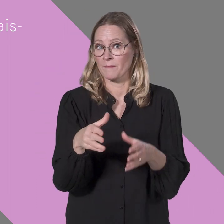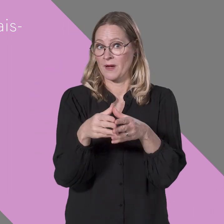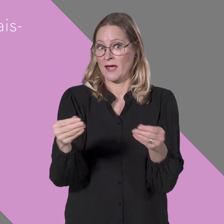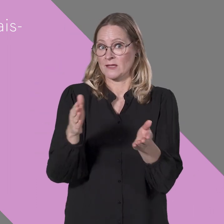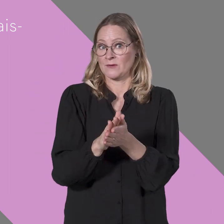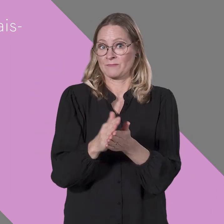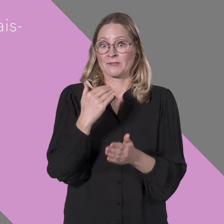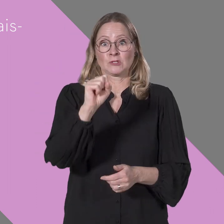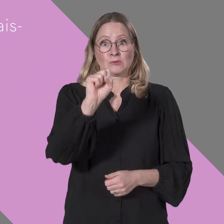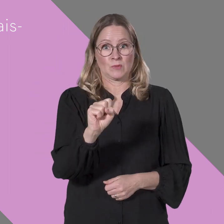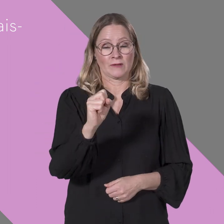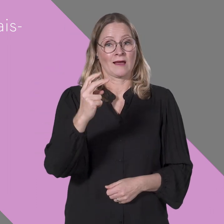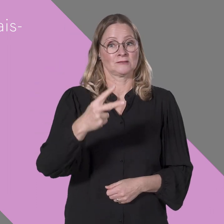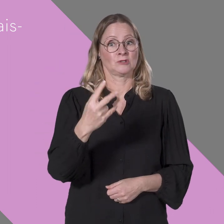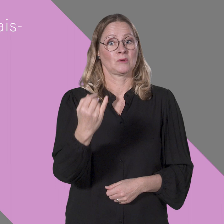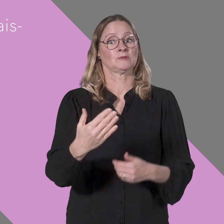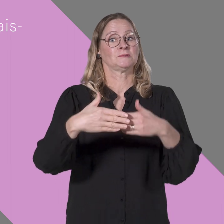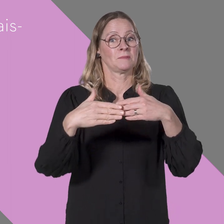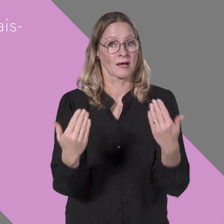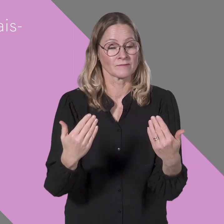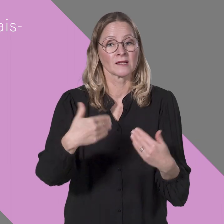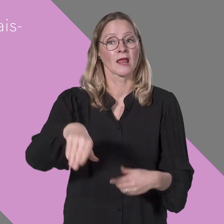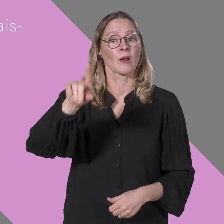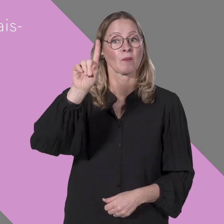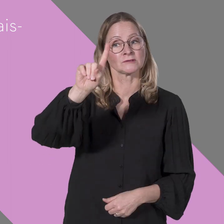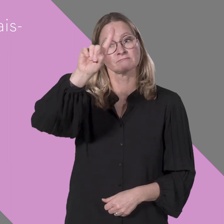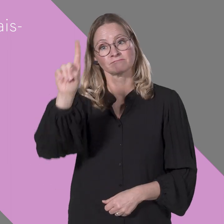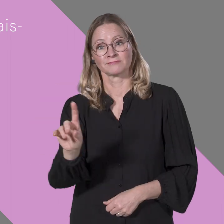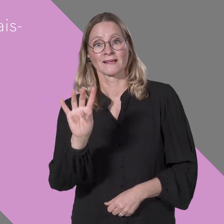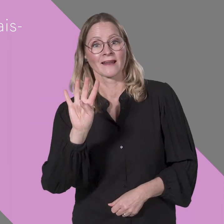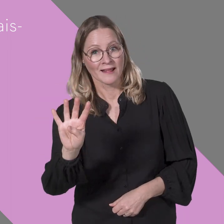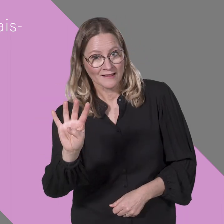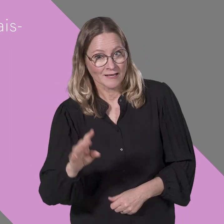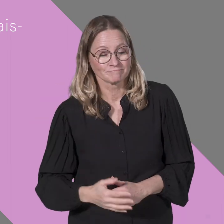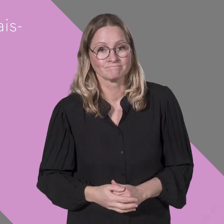sunnuntaina 26. maaliskuuta 2023 klo 13−16.